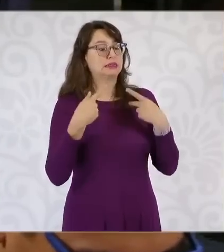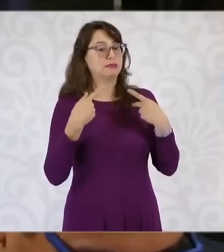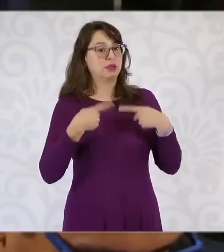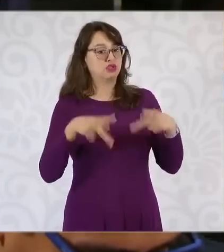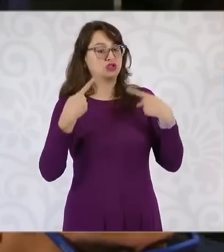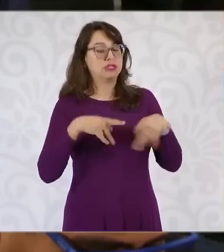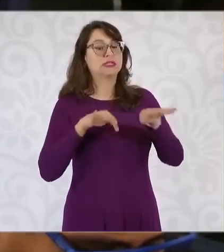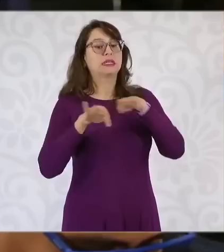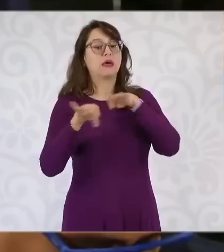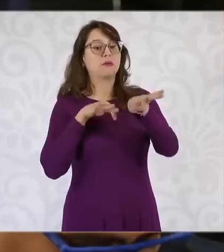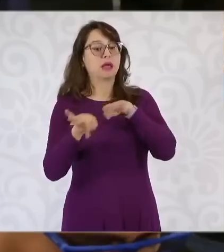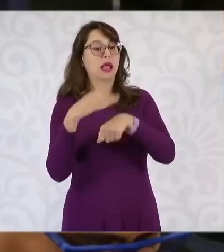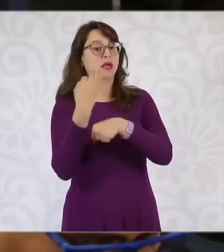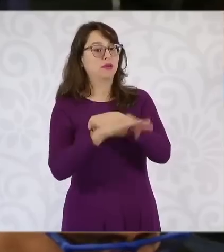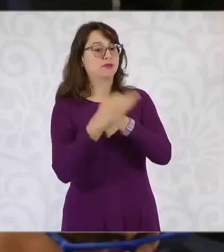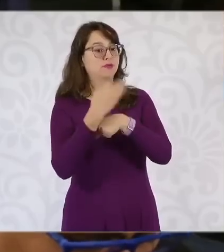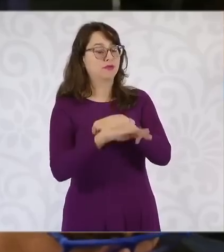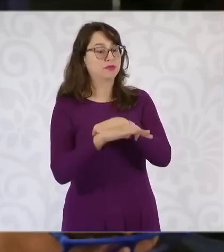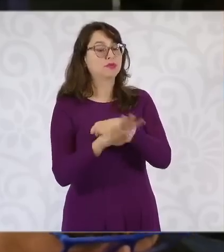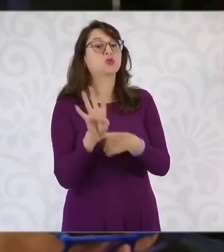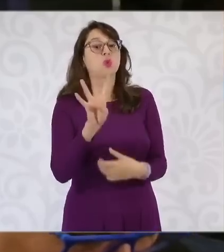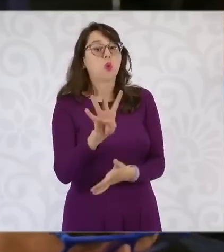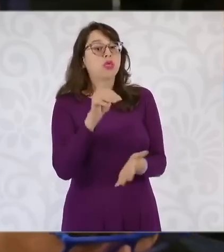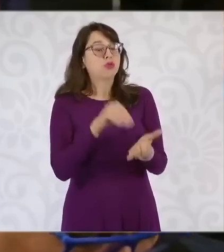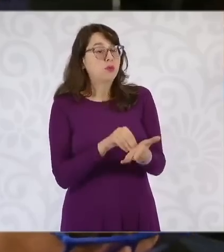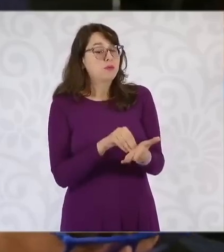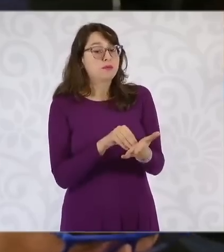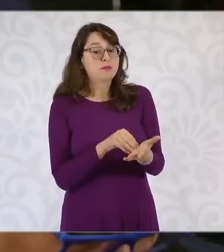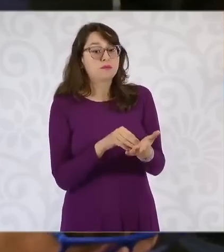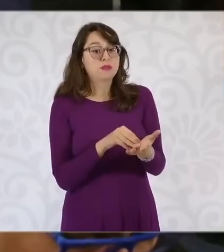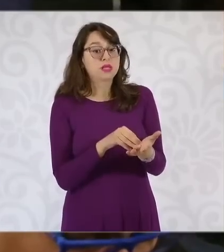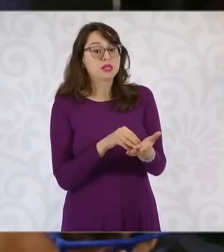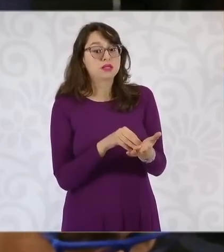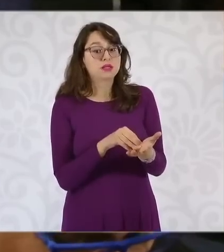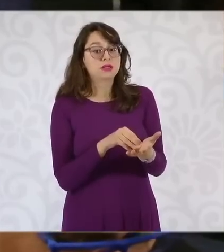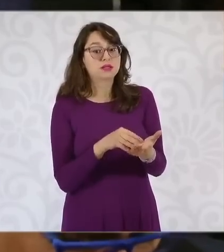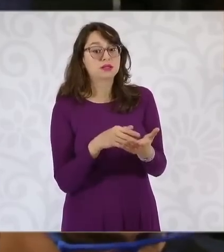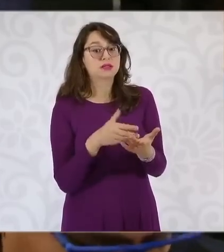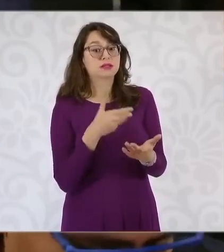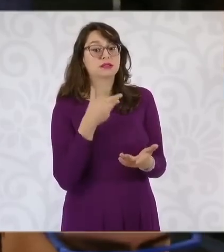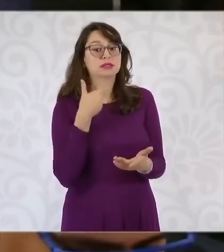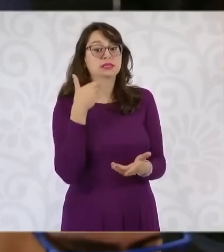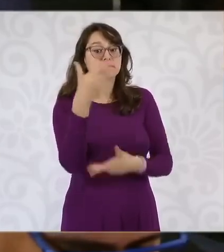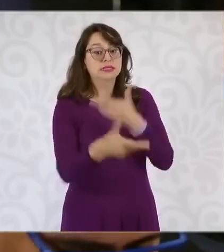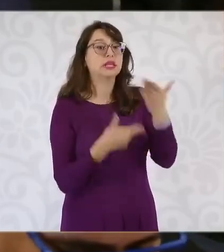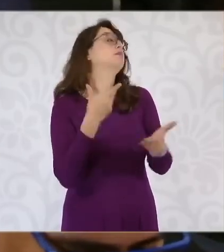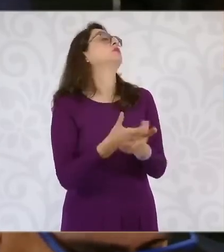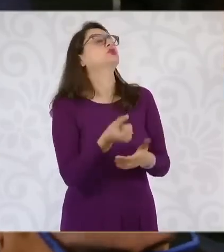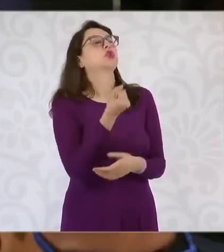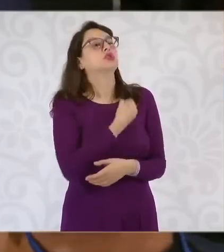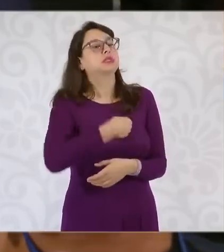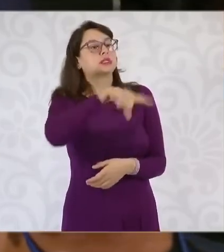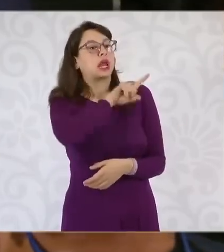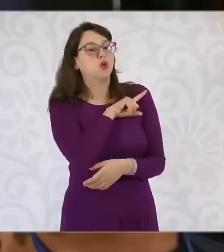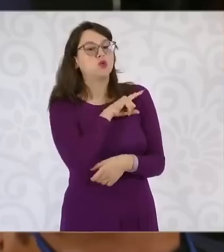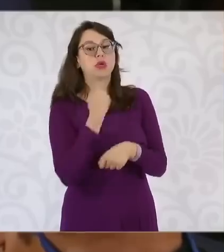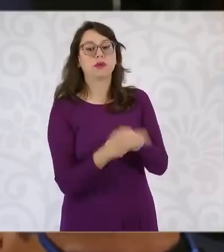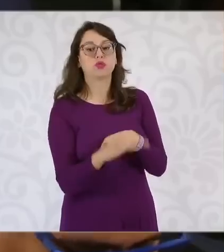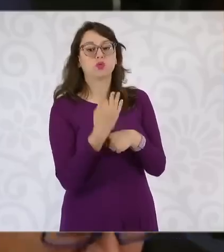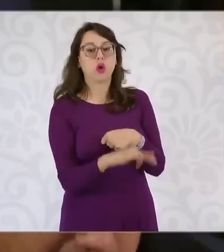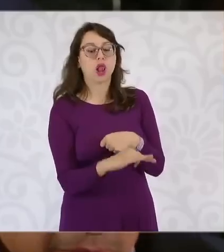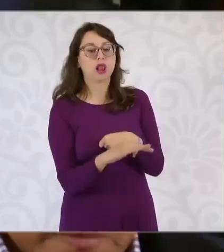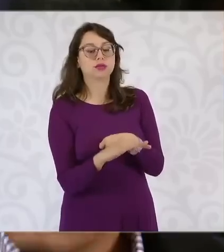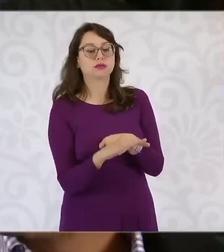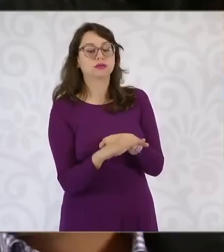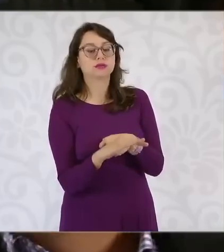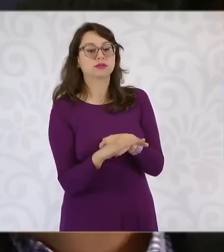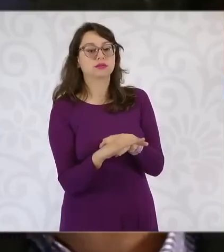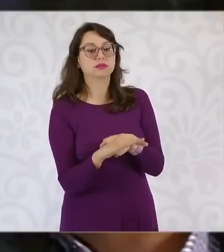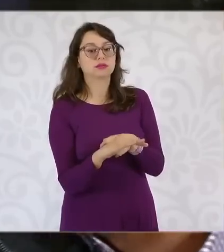hay 4,000 empleados de de los servicios de salud que están eventuales en Sonora 4000 y también le